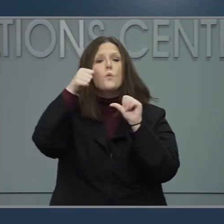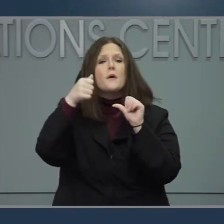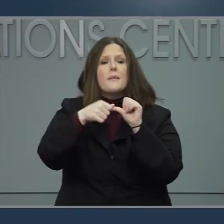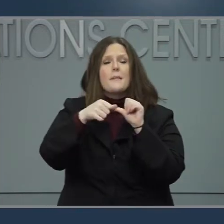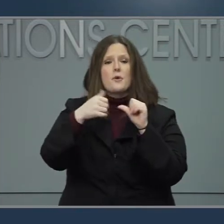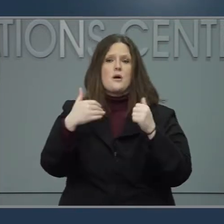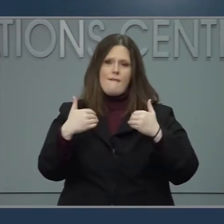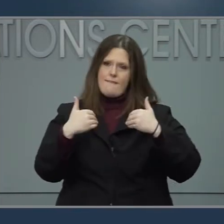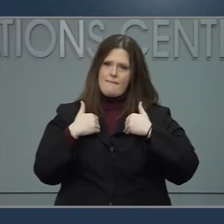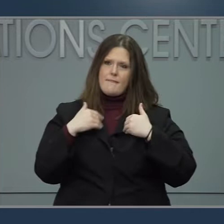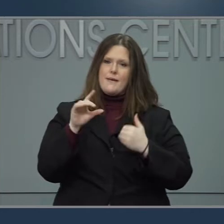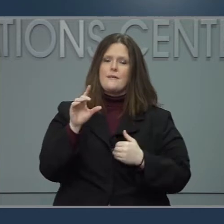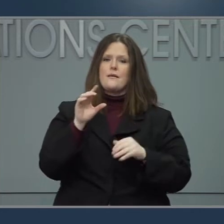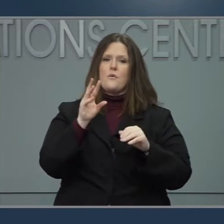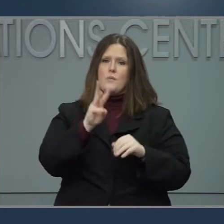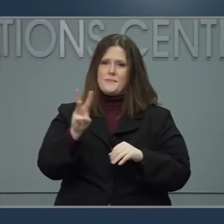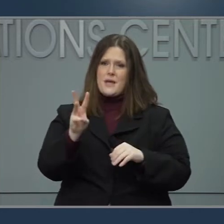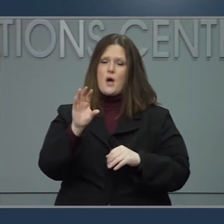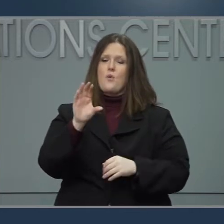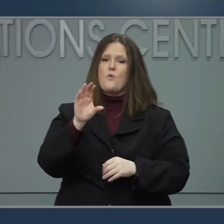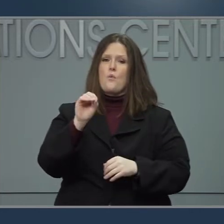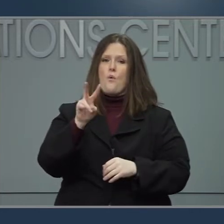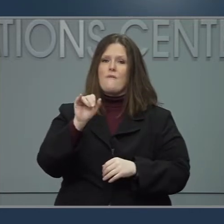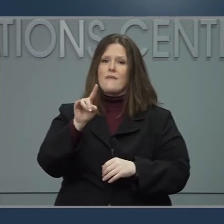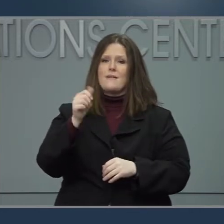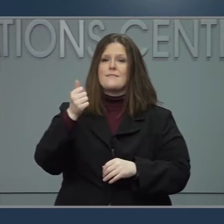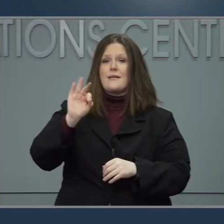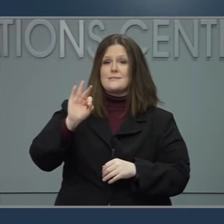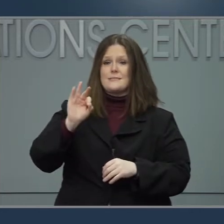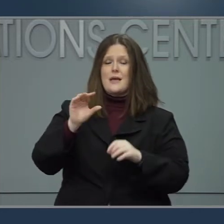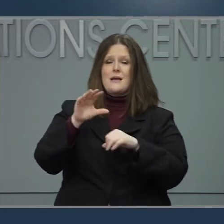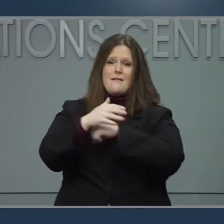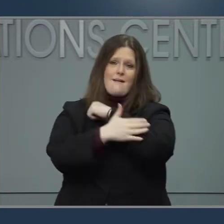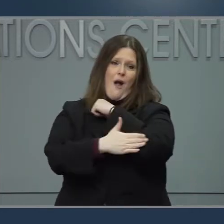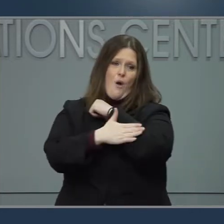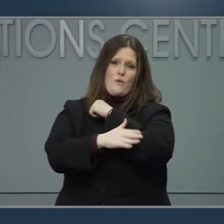alarma por condado para covid diecinueve que inició una combinación de tres métricas.